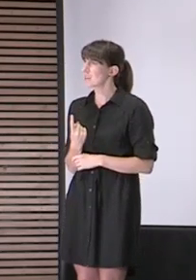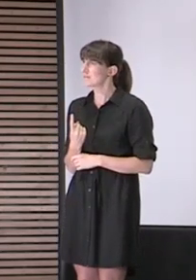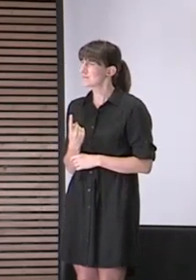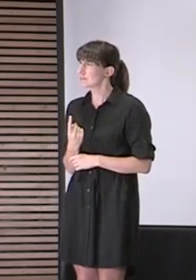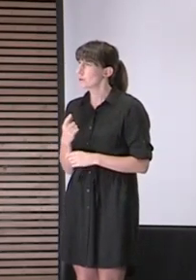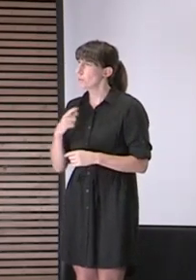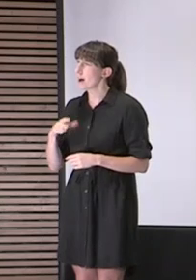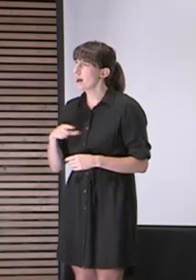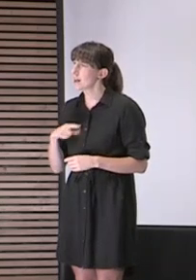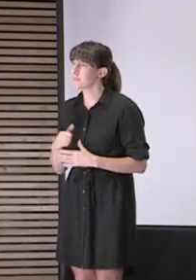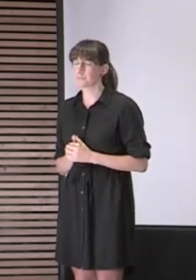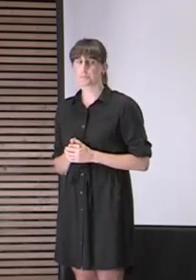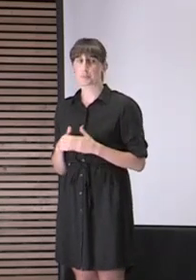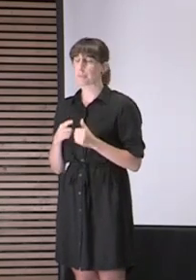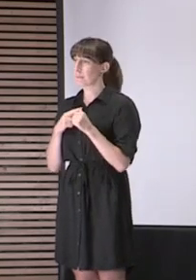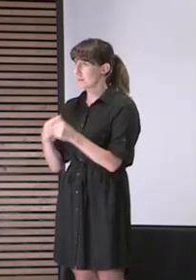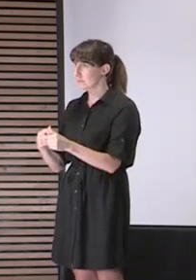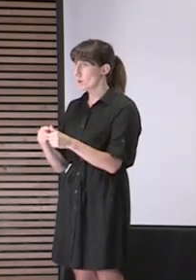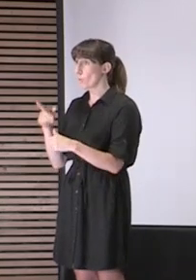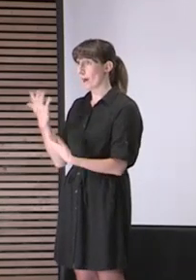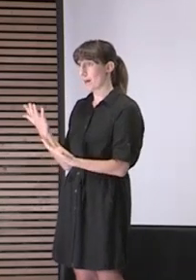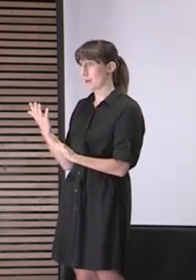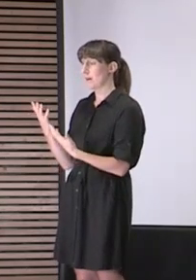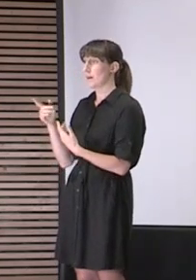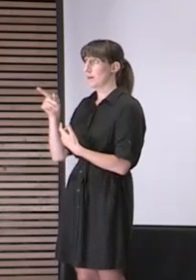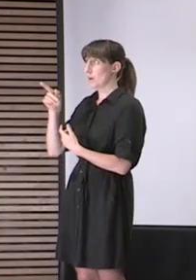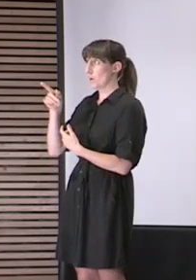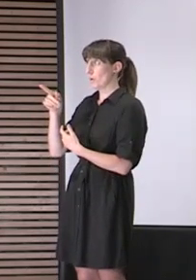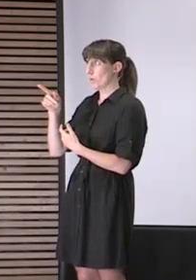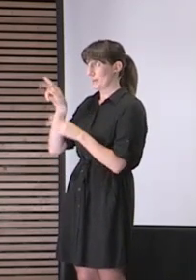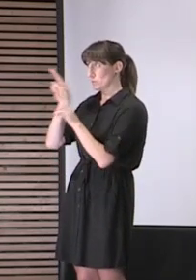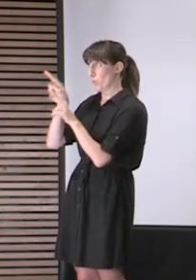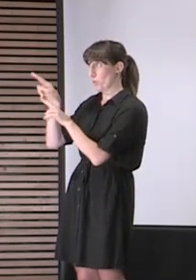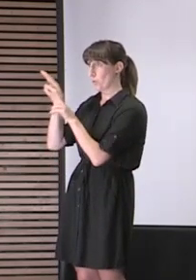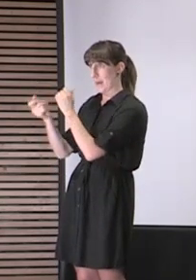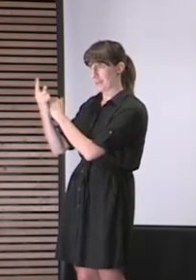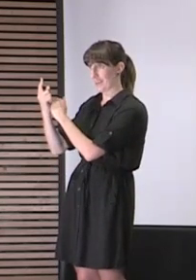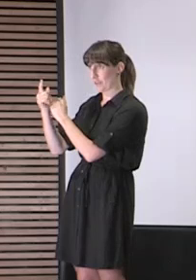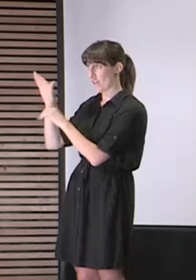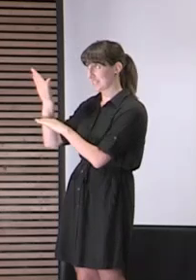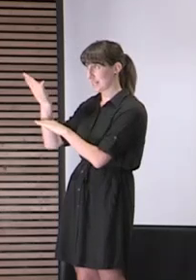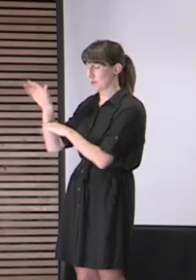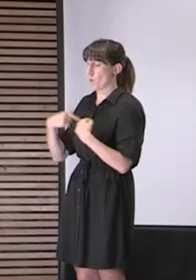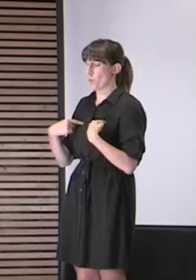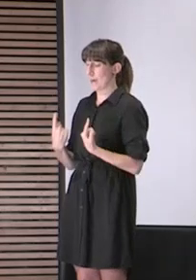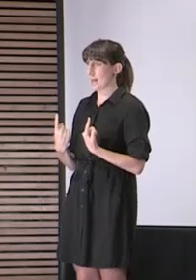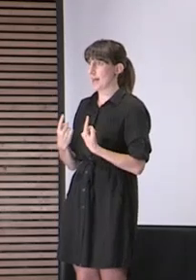contactos confirmados y / o transmisión comunitaria. Ourdate - Nuestra tasa de